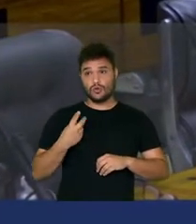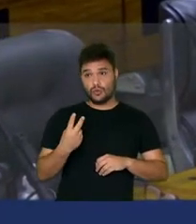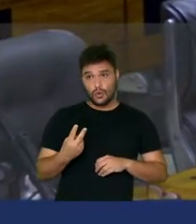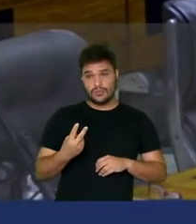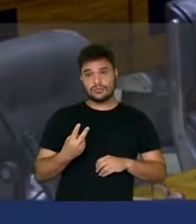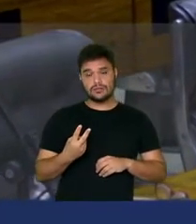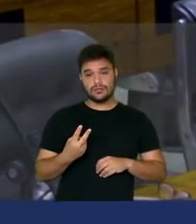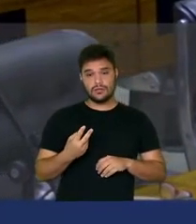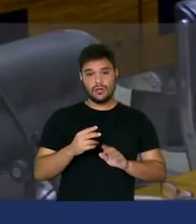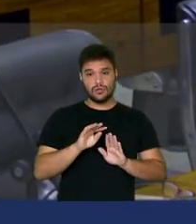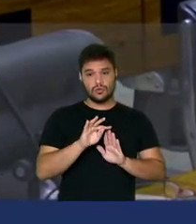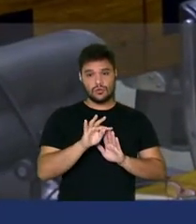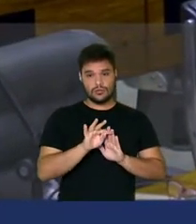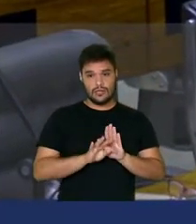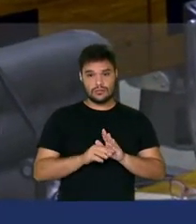PELA APROVAÇÃO DAS EMENDAS,